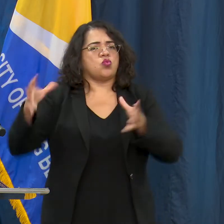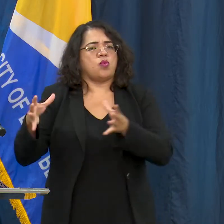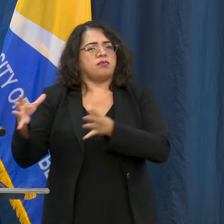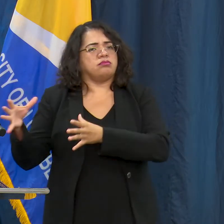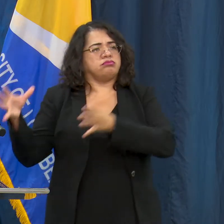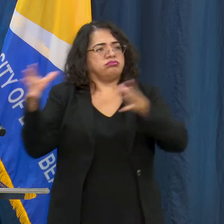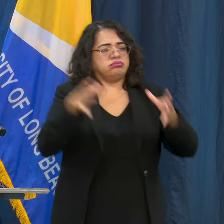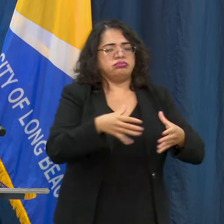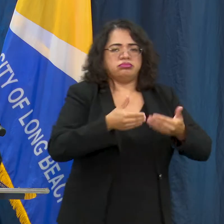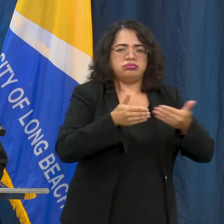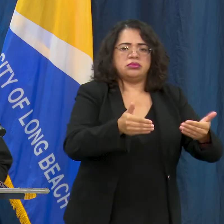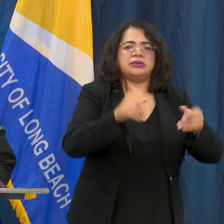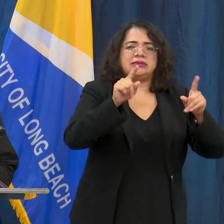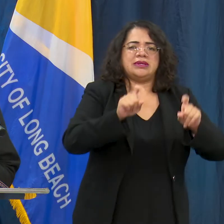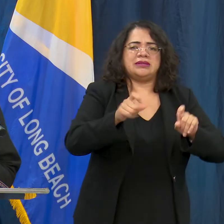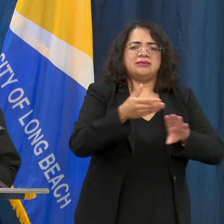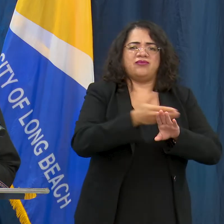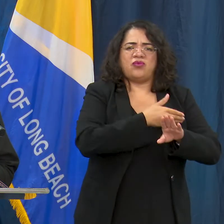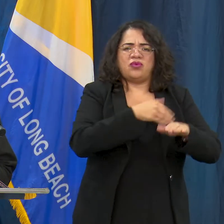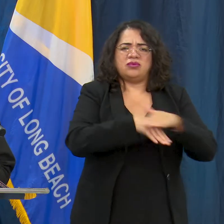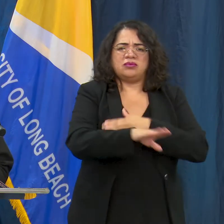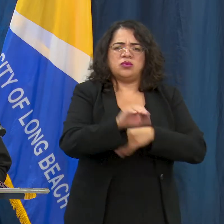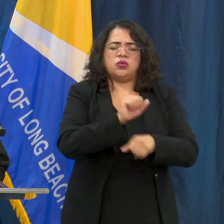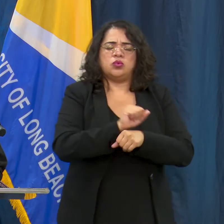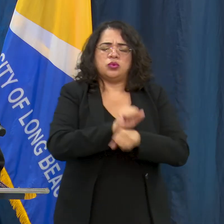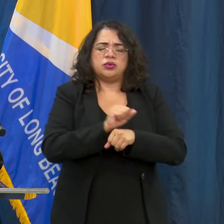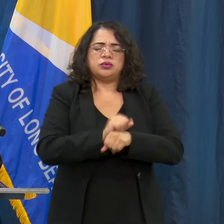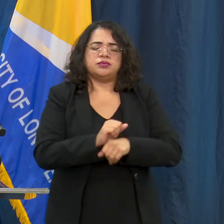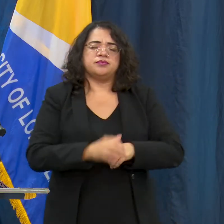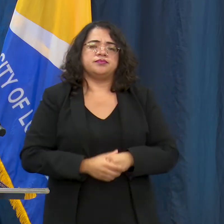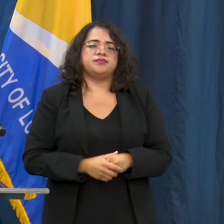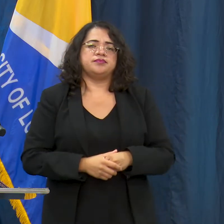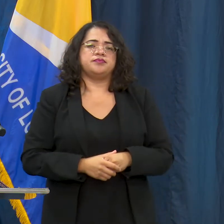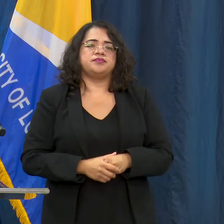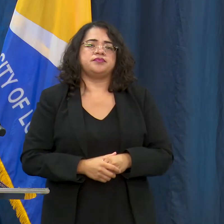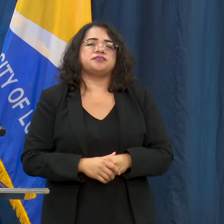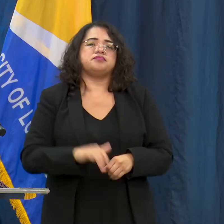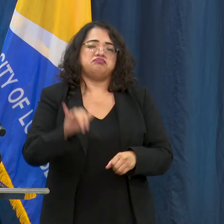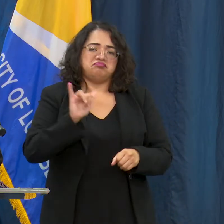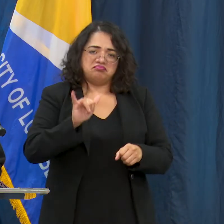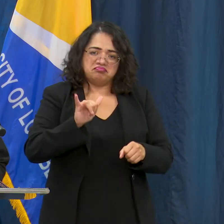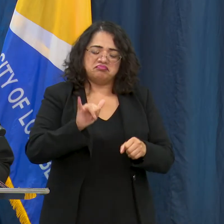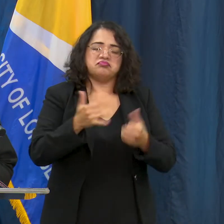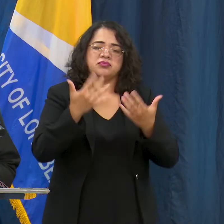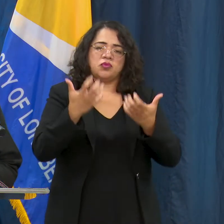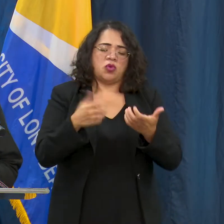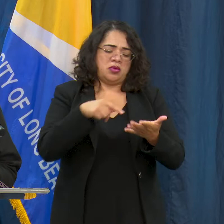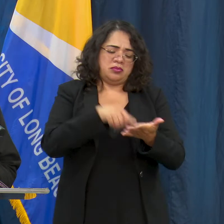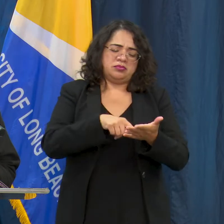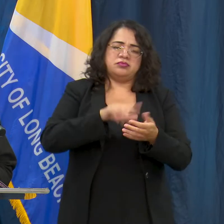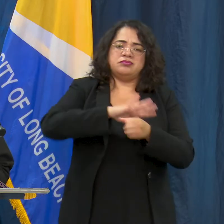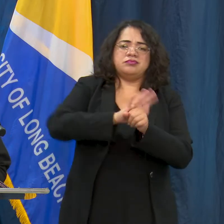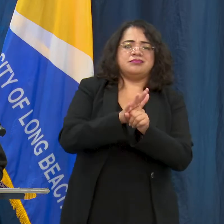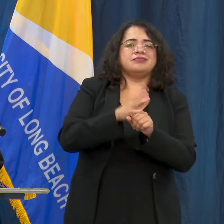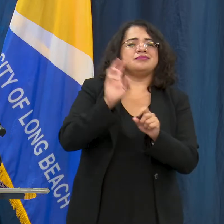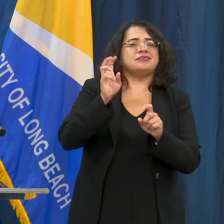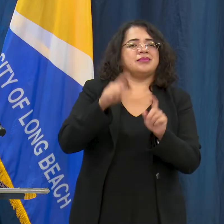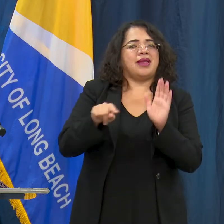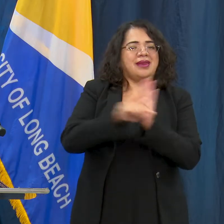empleados que toman Oona's pruebas de corona billows antes de regresar el trabajo quiero queremos Vetter RK esta practical